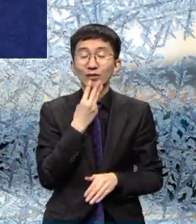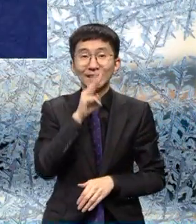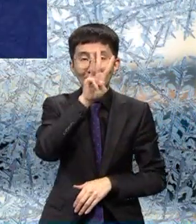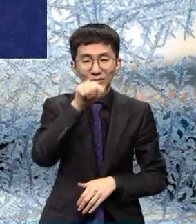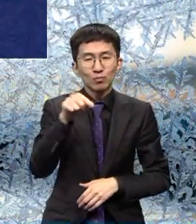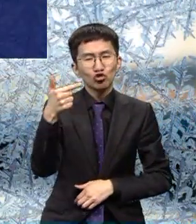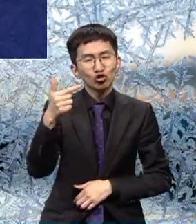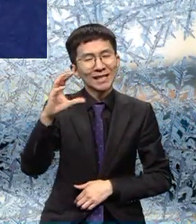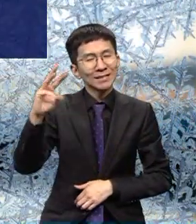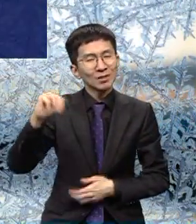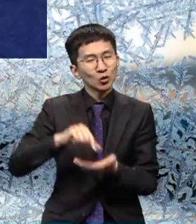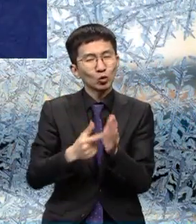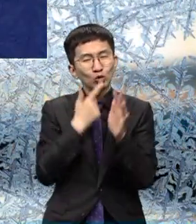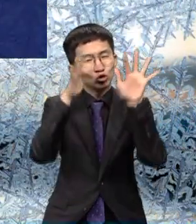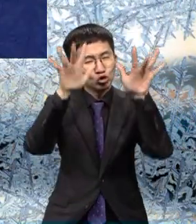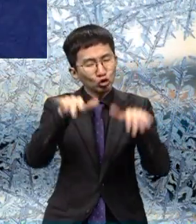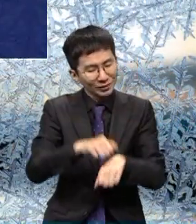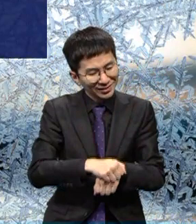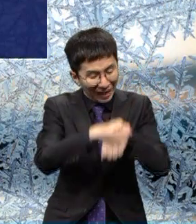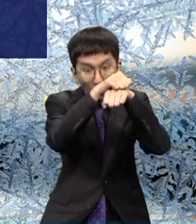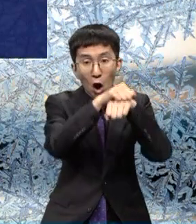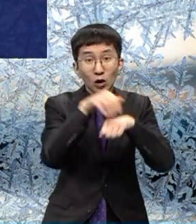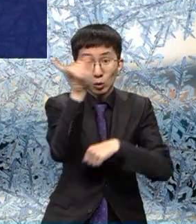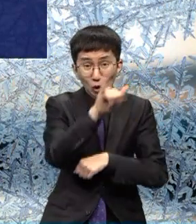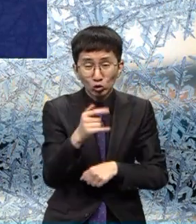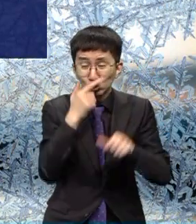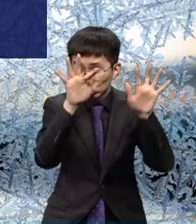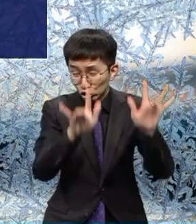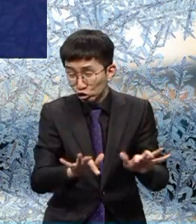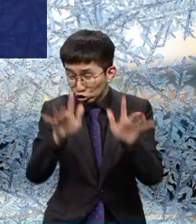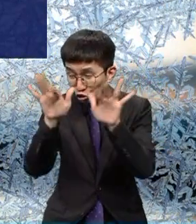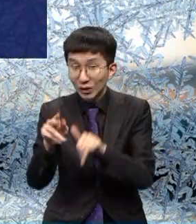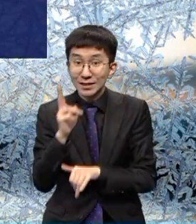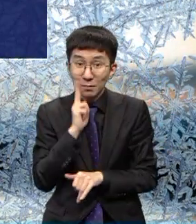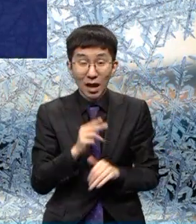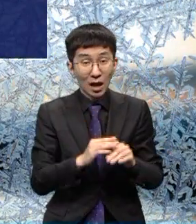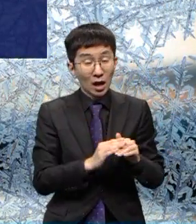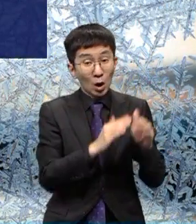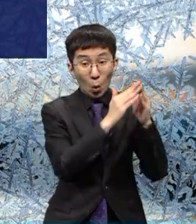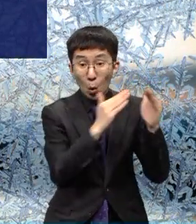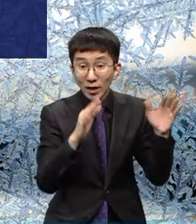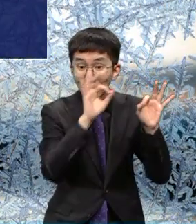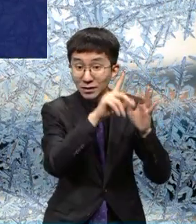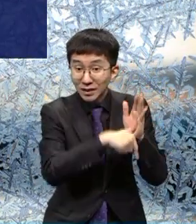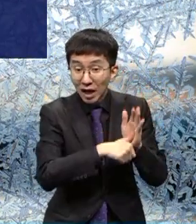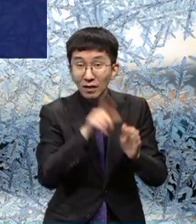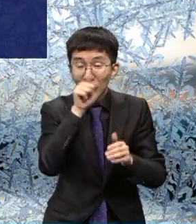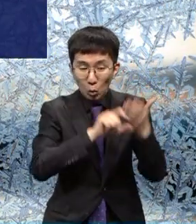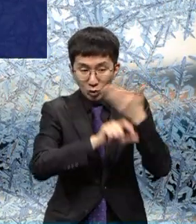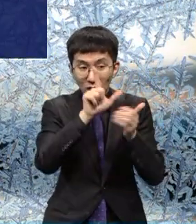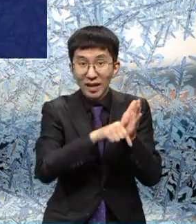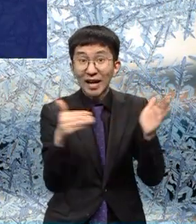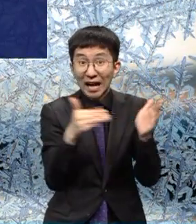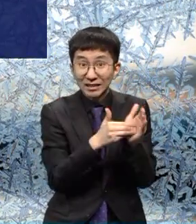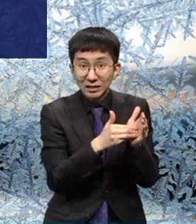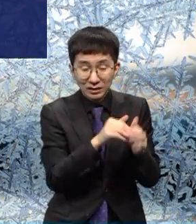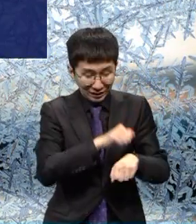등 전국에 적지 않은 눈이 내렸는데요. 앞으로 호남 지역은 내일 오전까지 최대 10cm 이상의 폭설이 더 쏟아지겠습니다.